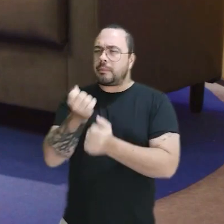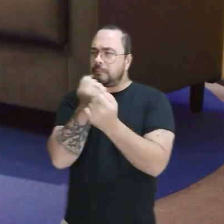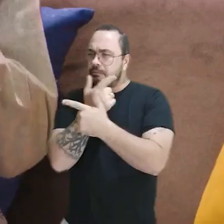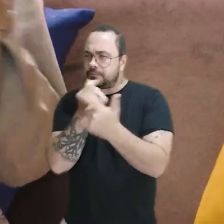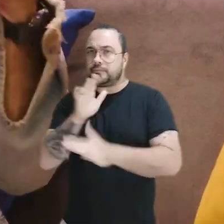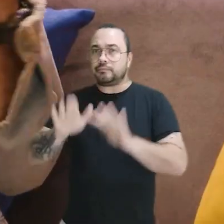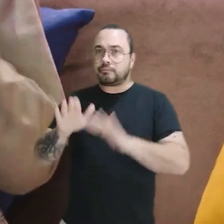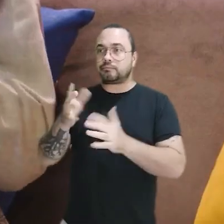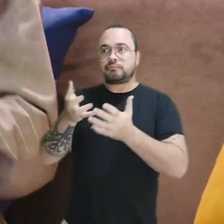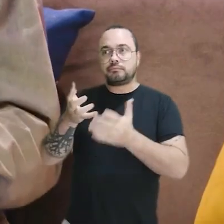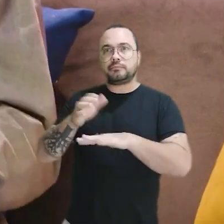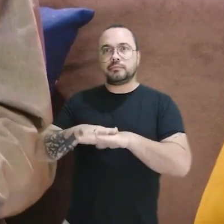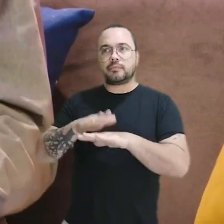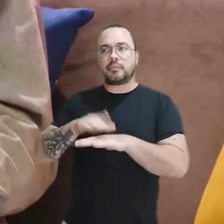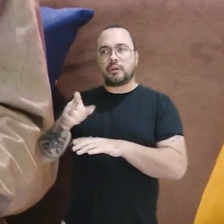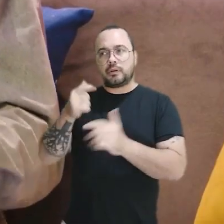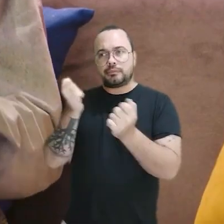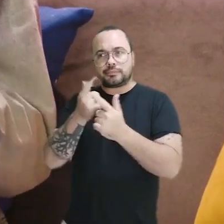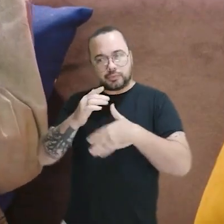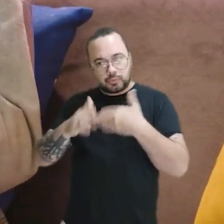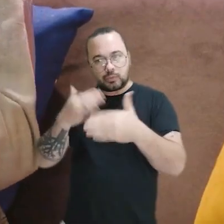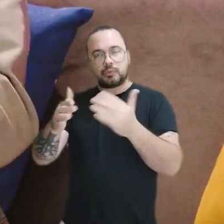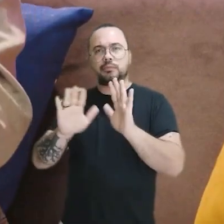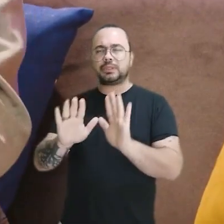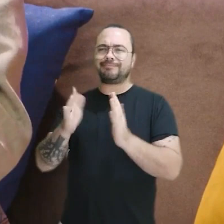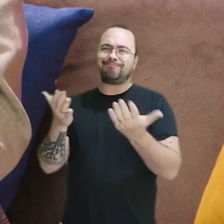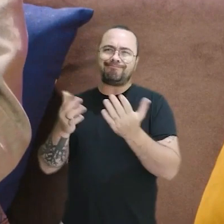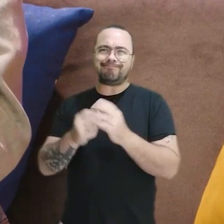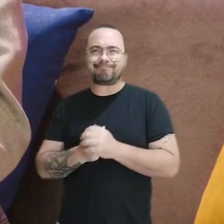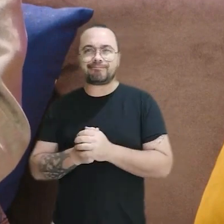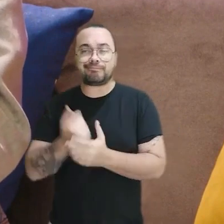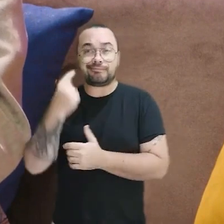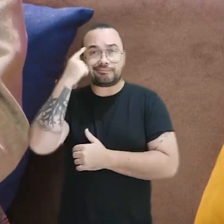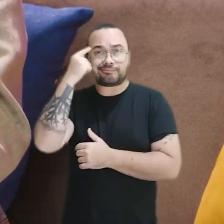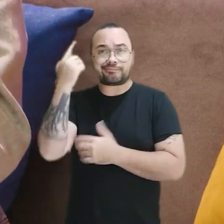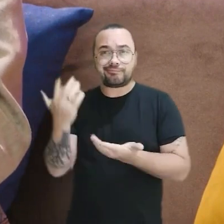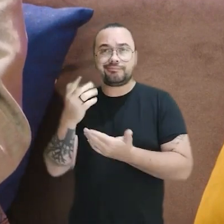de sustentar o negócio pra continuar tendo uma comédia, só que aí, sei lá, eu sempre pensei que se você, no mês,